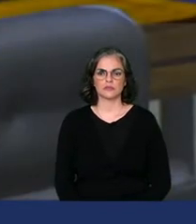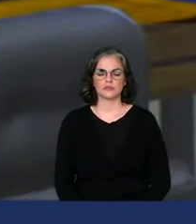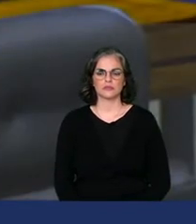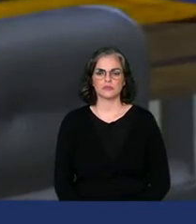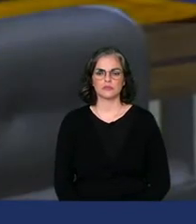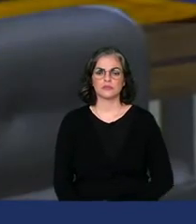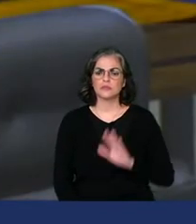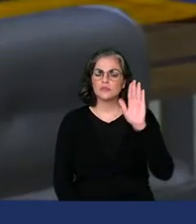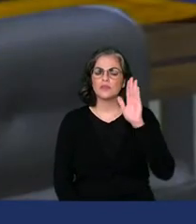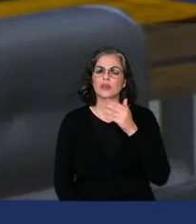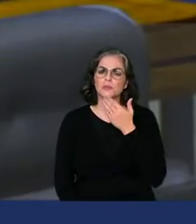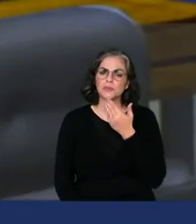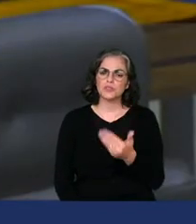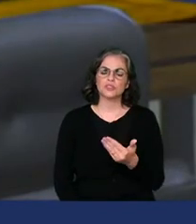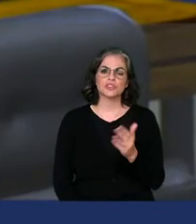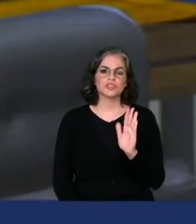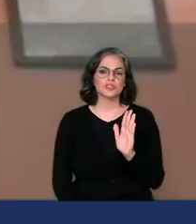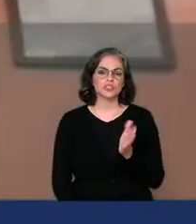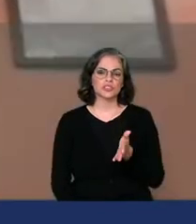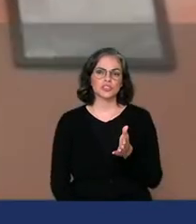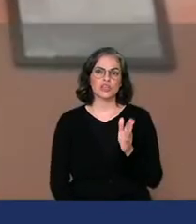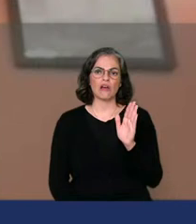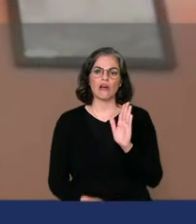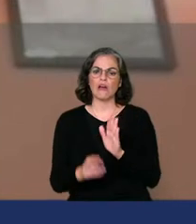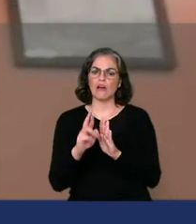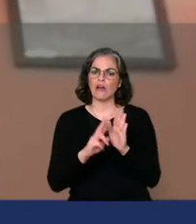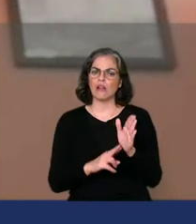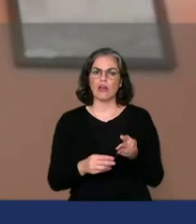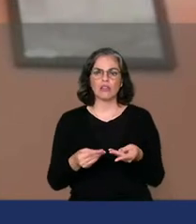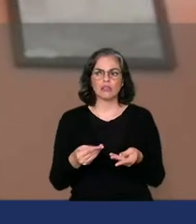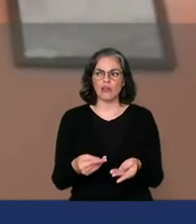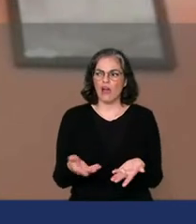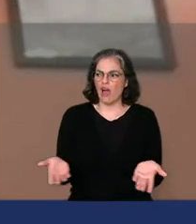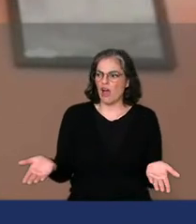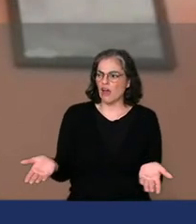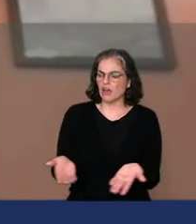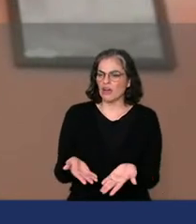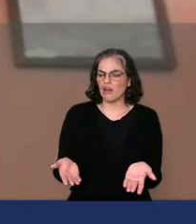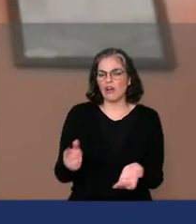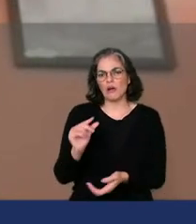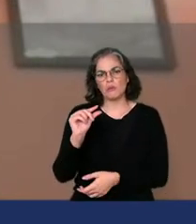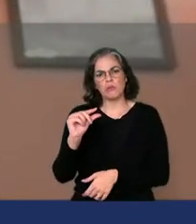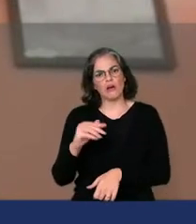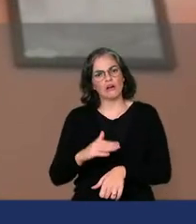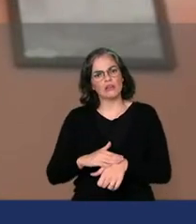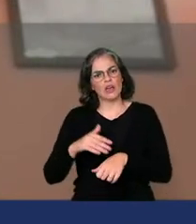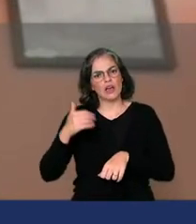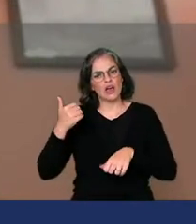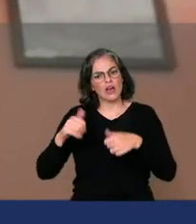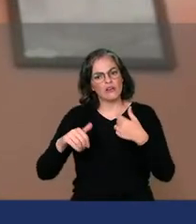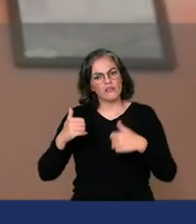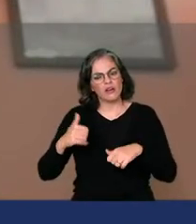FEITO PELO PRESIDENTE ARTUR. DEPUTADA JANDIRA FEGHALI. -- [DEPUTADO]: NÓS TEREMOS MUITO POUCO TEMPO PARA PODER AVALIO Á-LO. ACREDITO